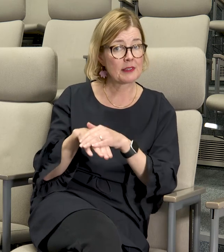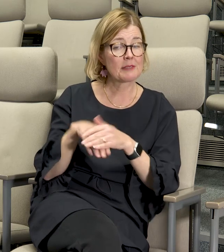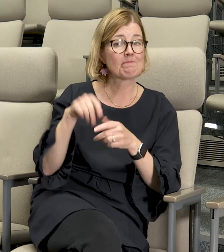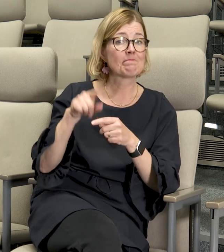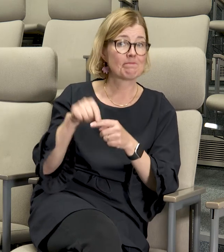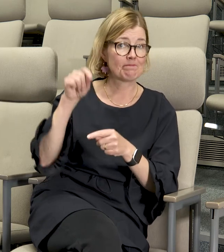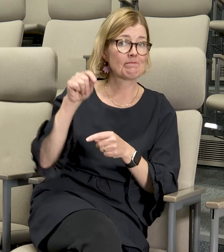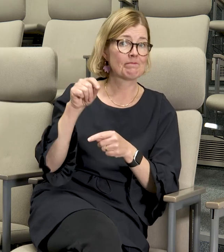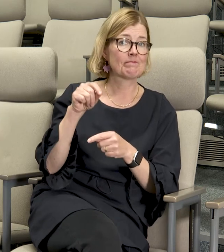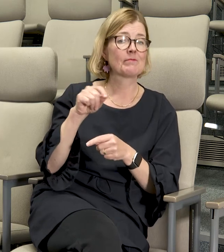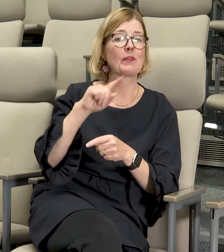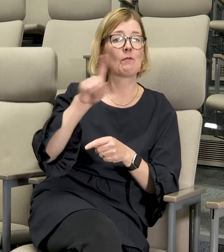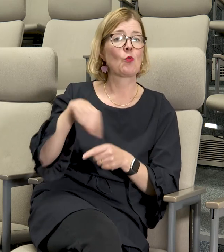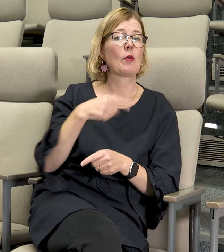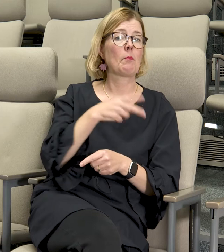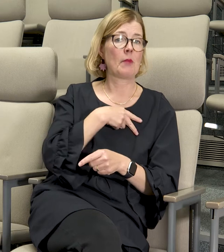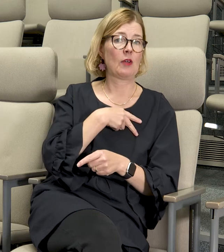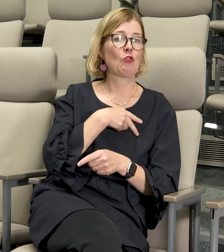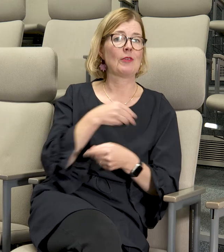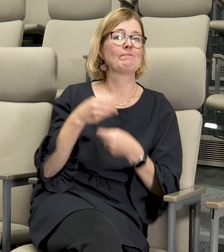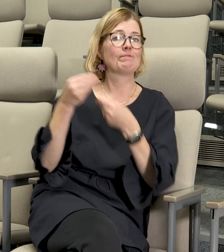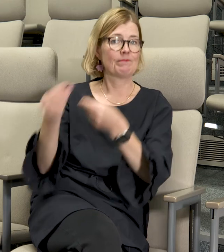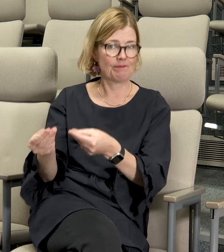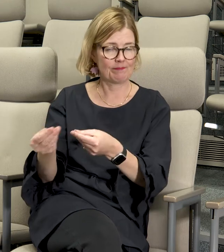ja valitsee palkinnon saajan.